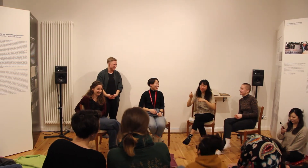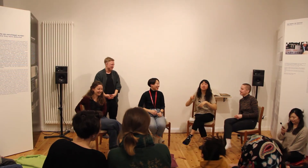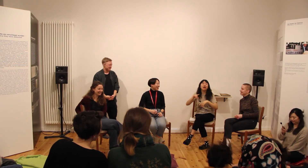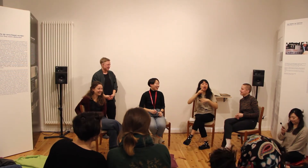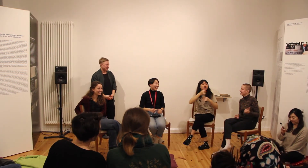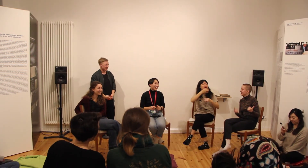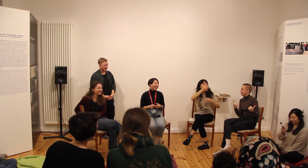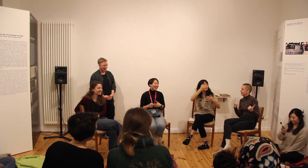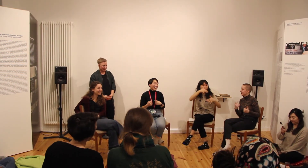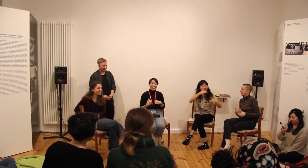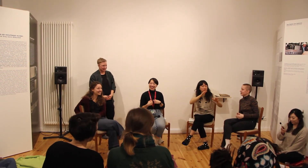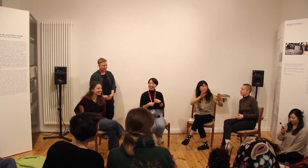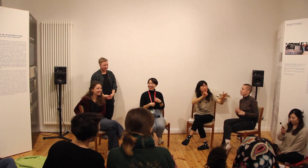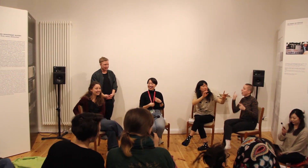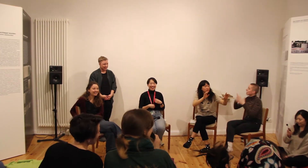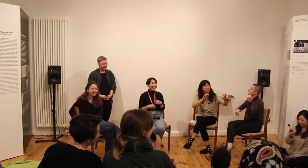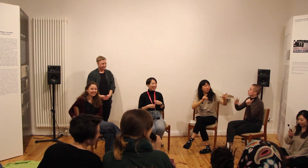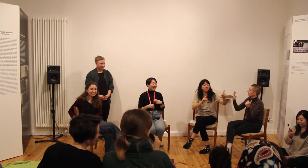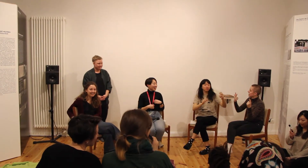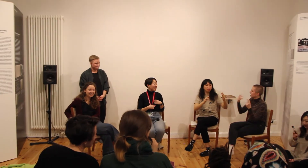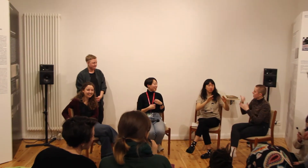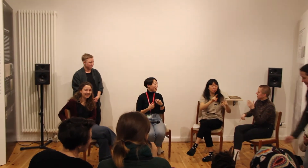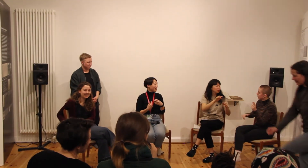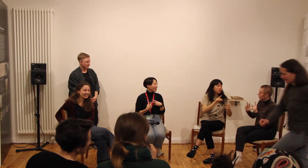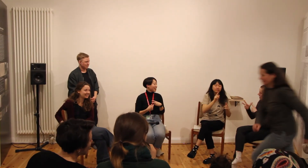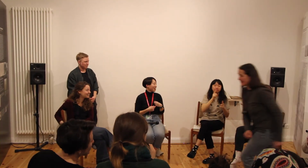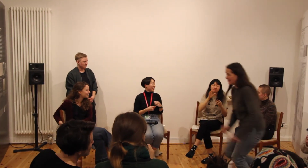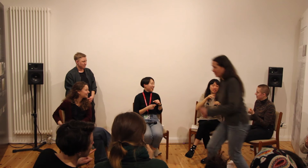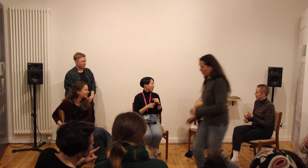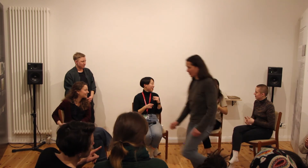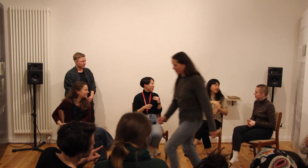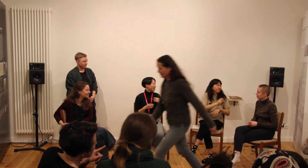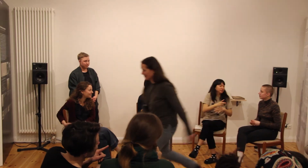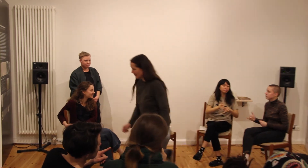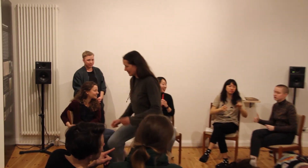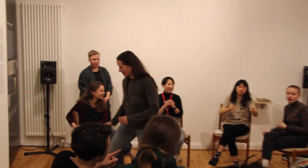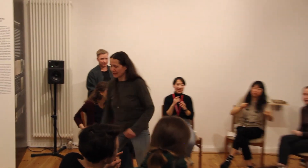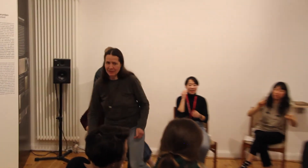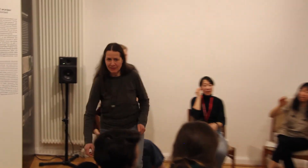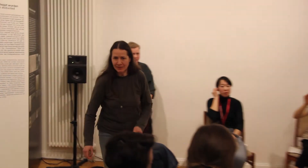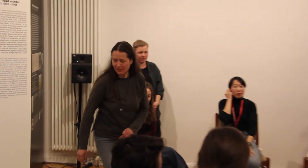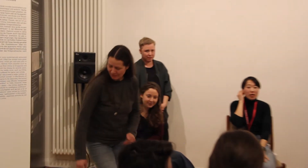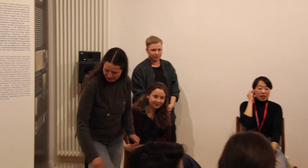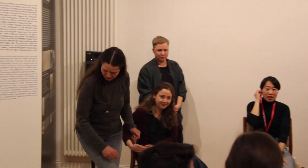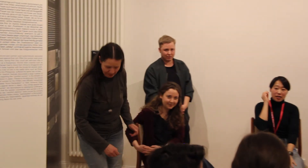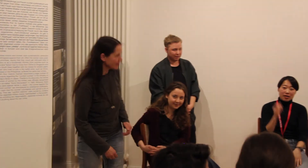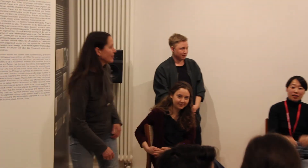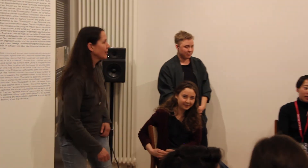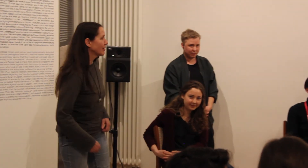Gut, vielen dank für die vielen Fragen. Jetzt gibt es vielleicht noch eine Frage? Für mehr haben wir leider nicht Zeit.